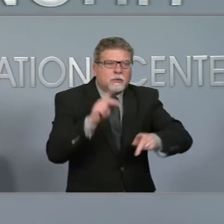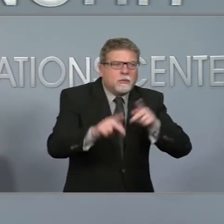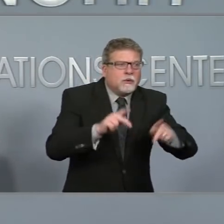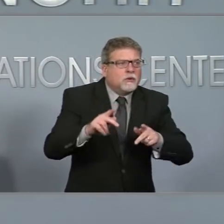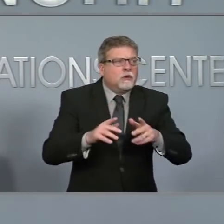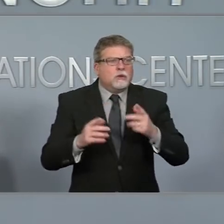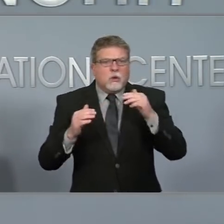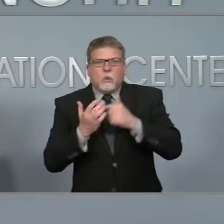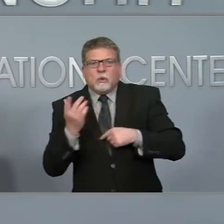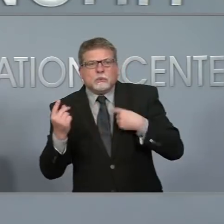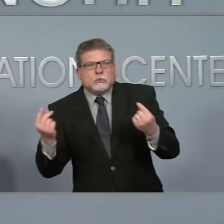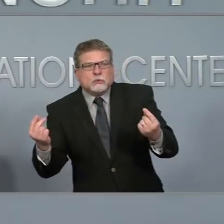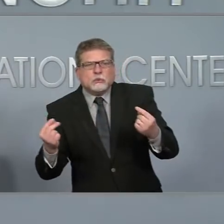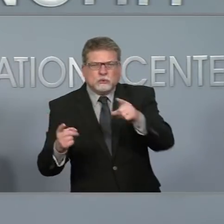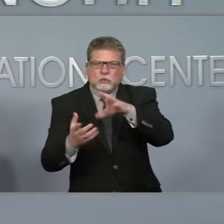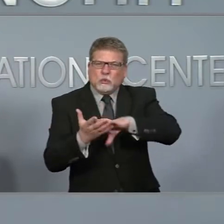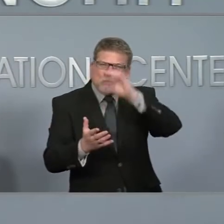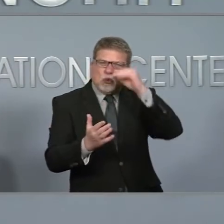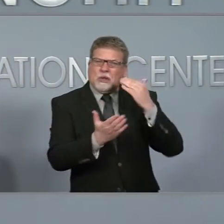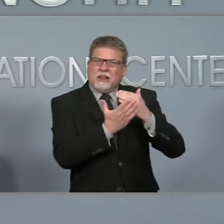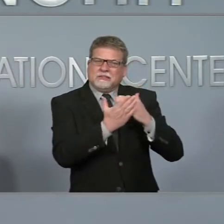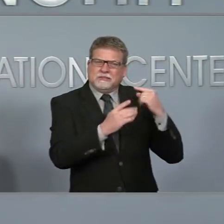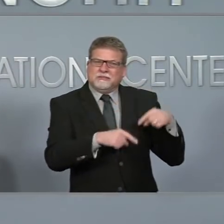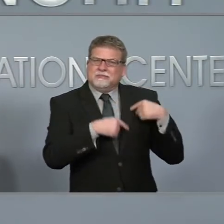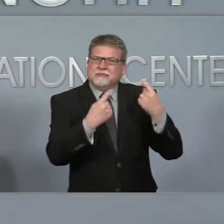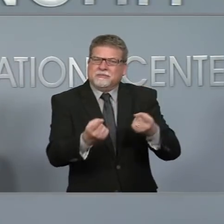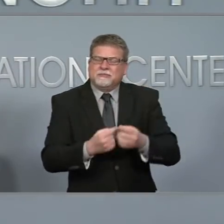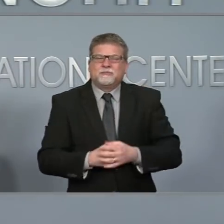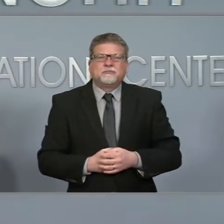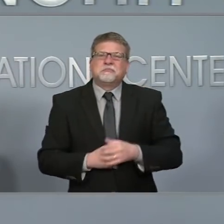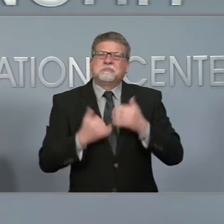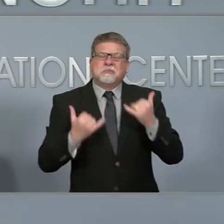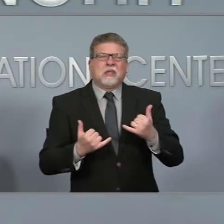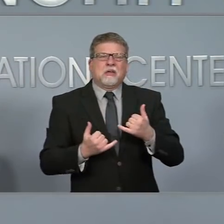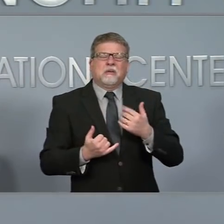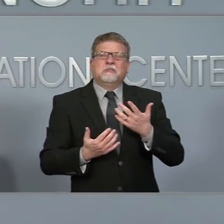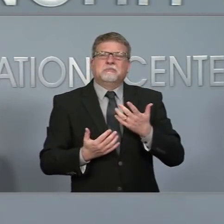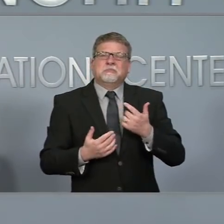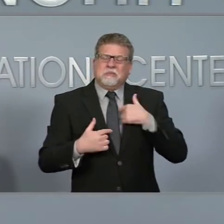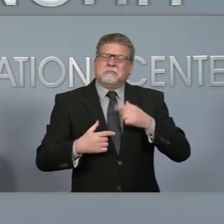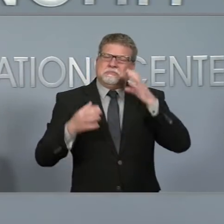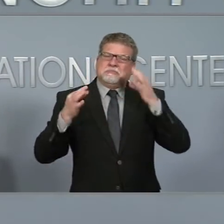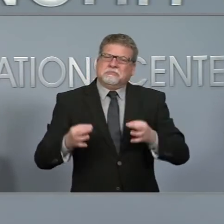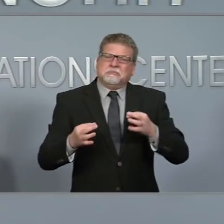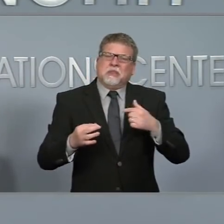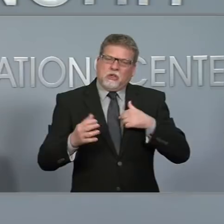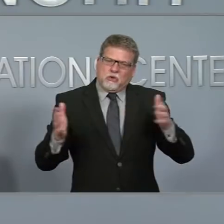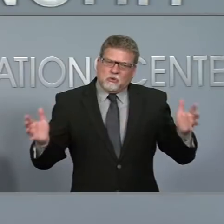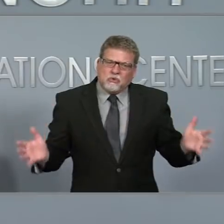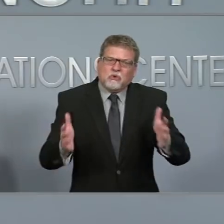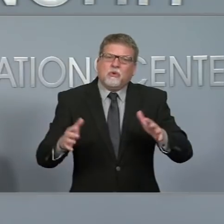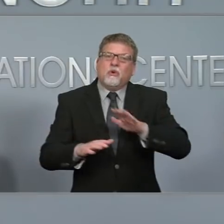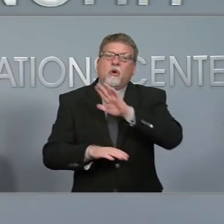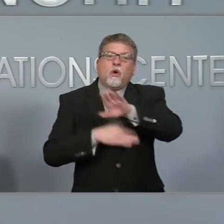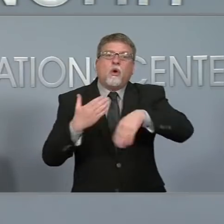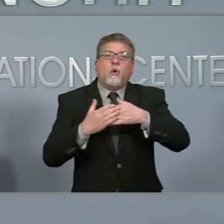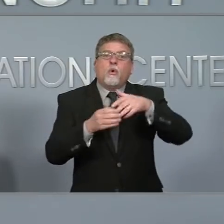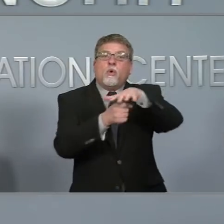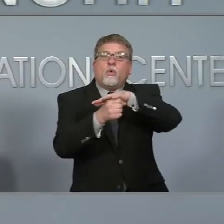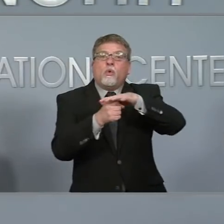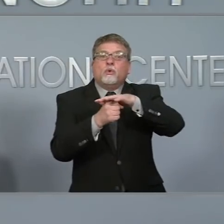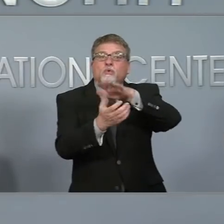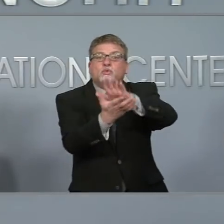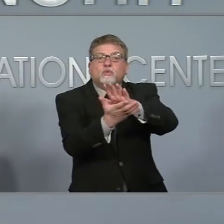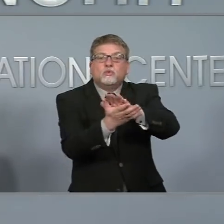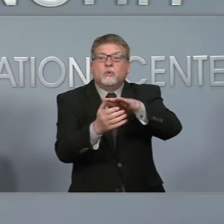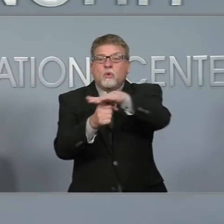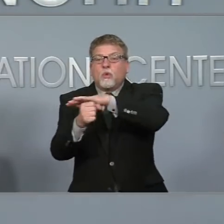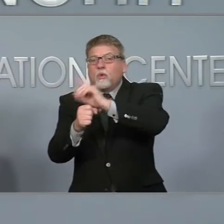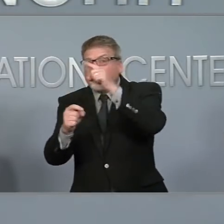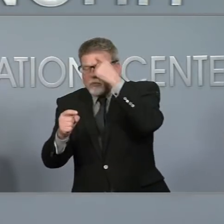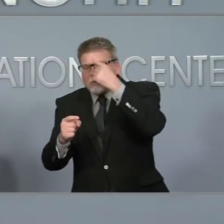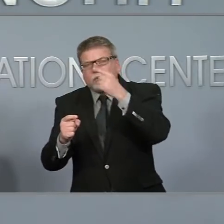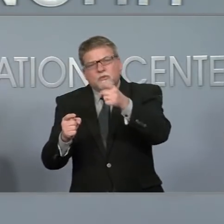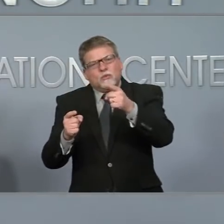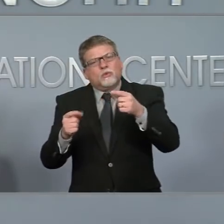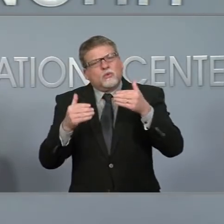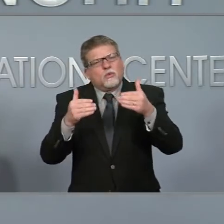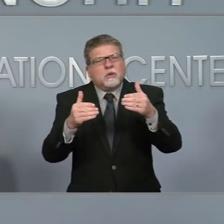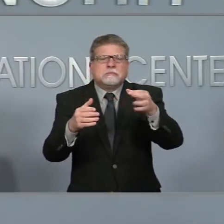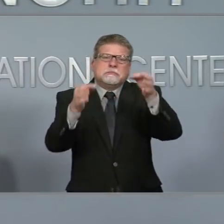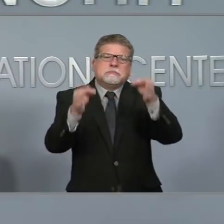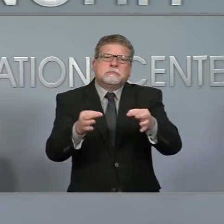decidir cómo protegerse mejor.